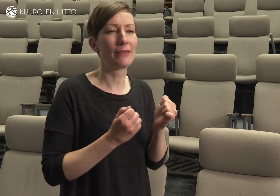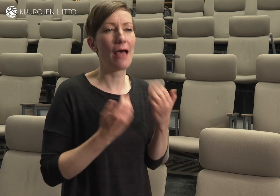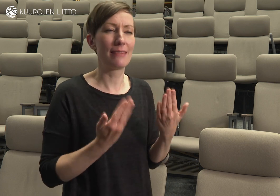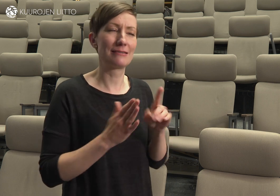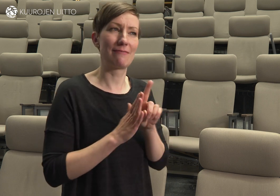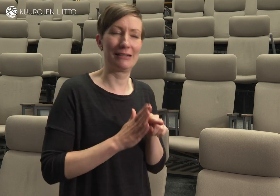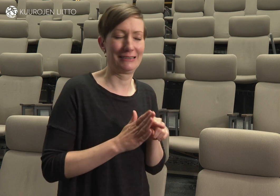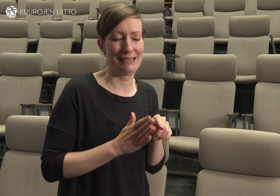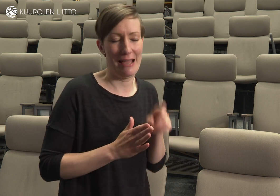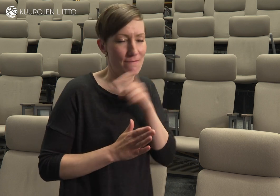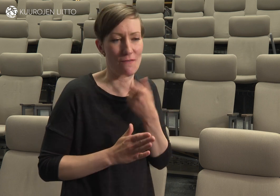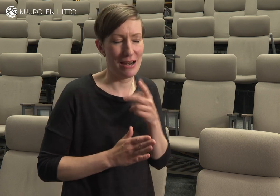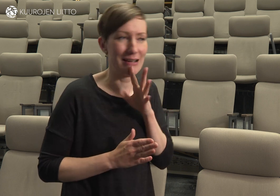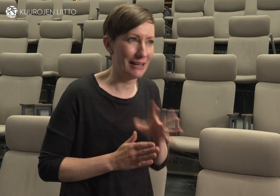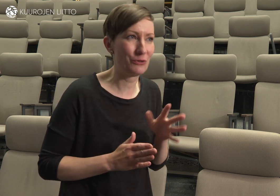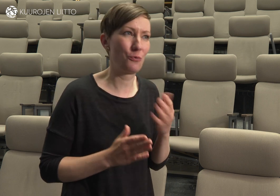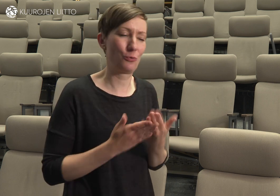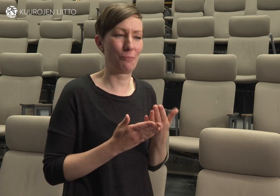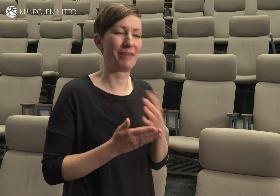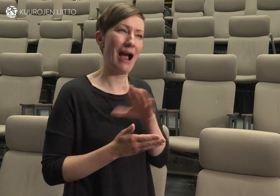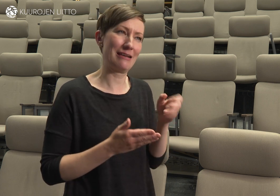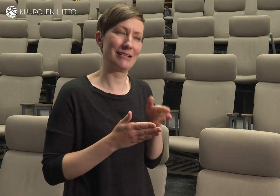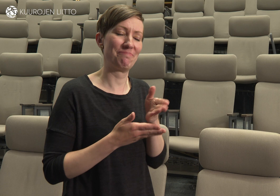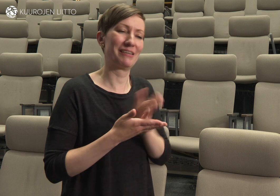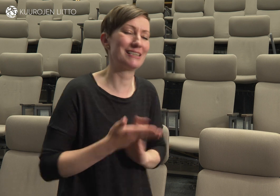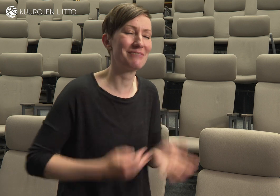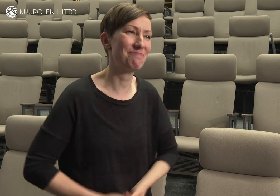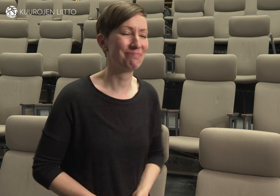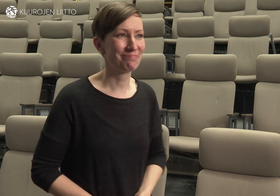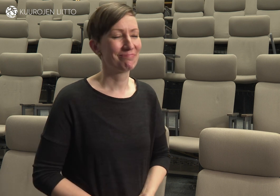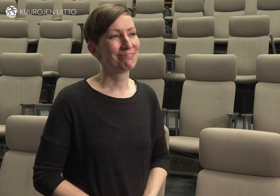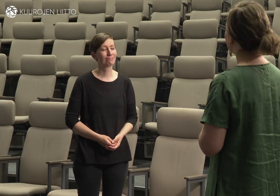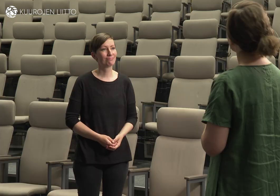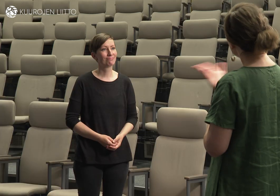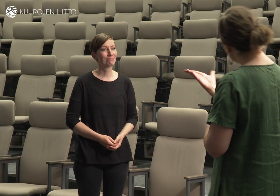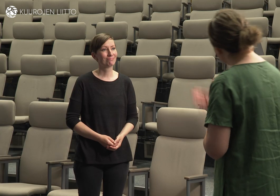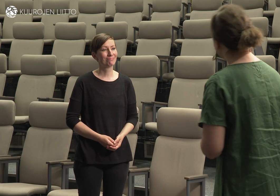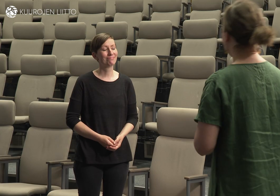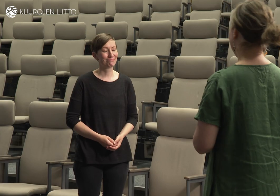Juuri nyt en voi kuitenkaan kertoa niistä sen enempää, - koska kaikki on vielä vaiheessa. Kiitoksia!